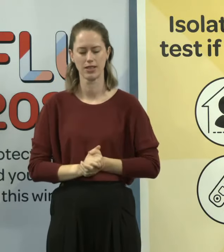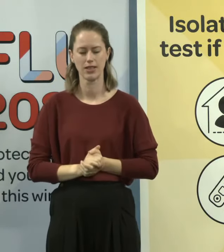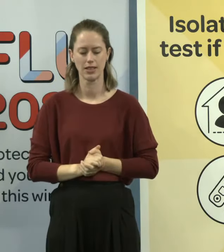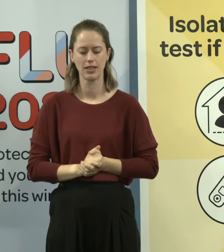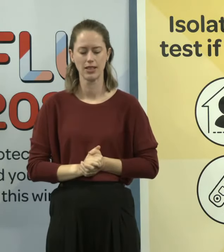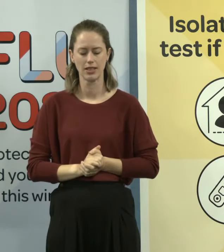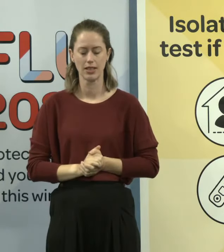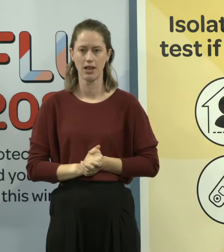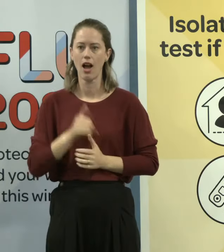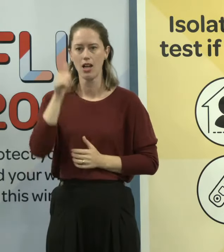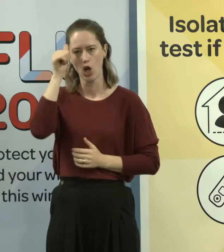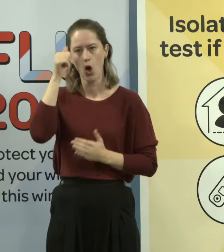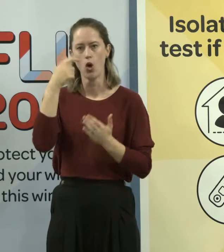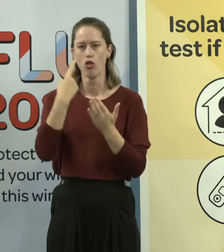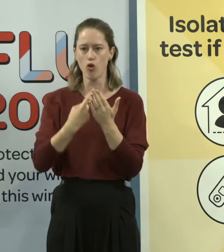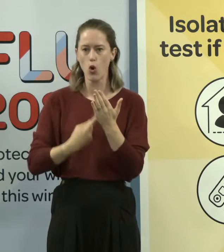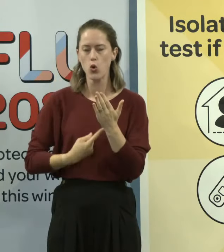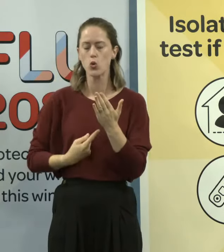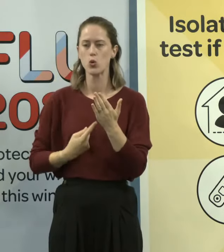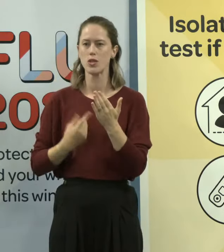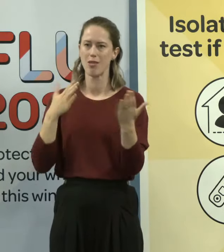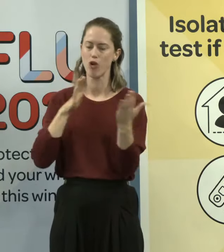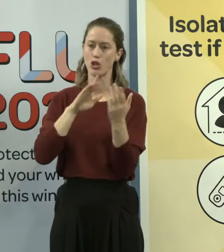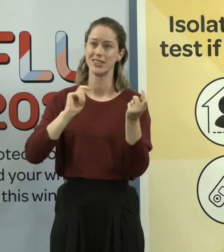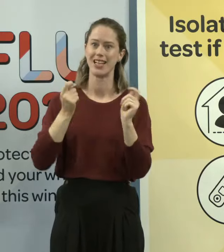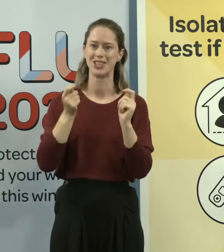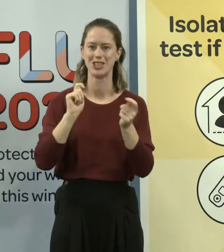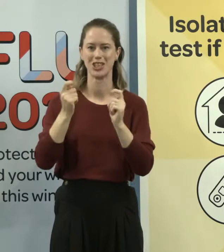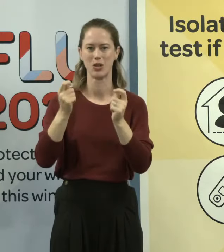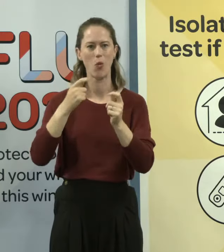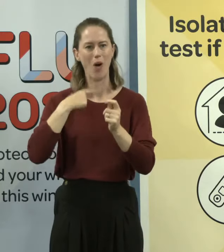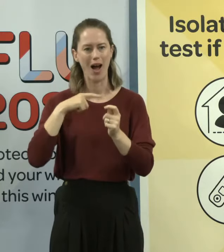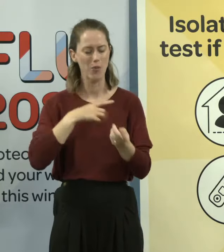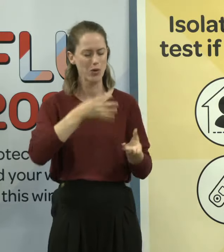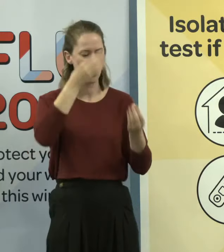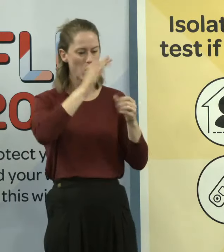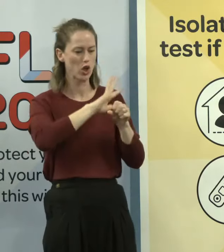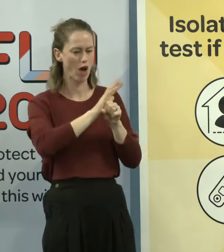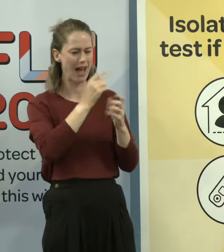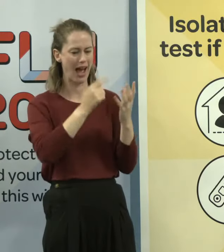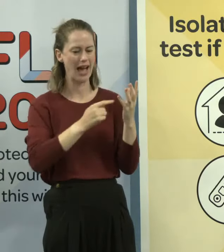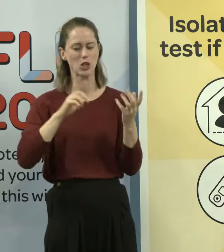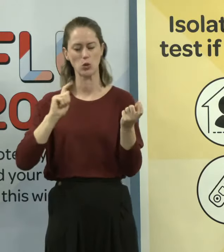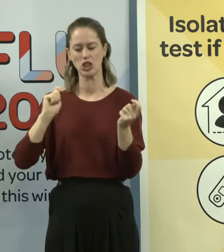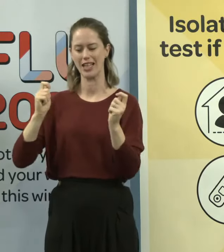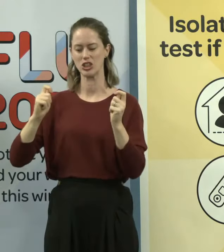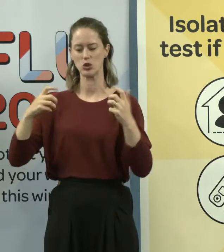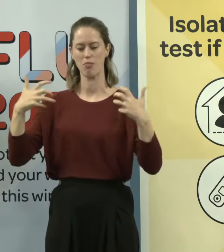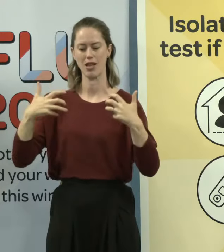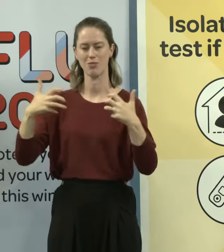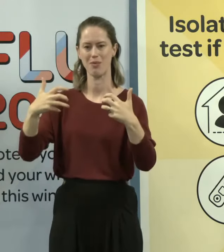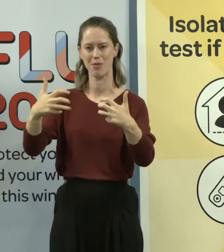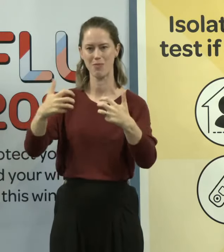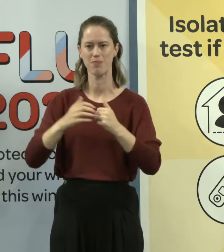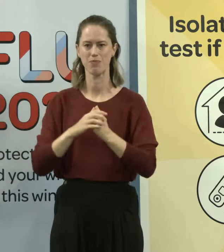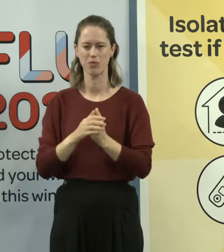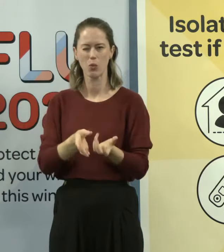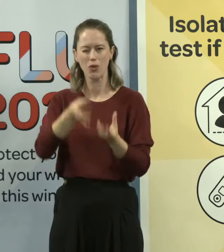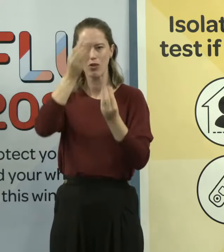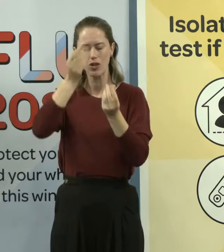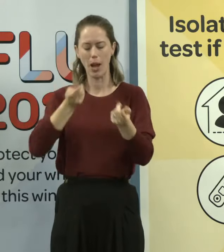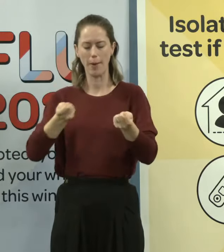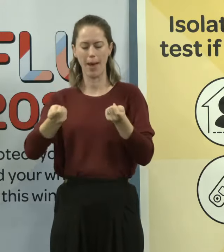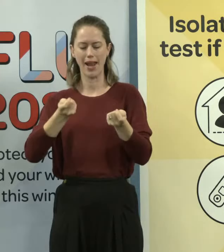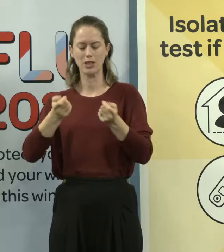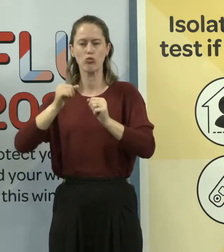te kainga ina mate. He maha nga